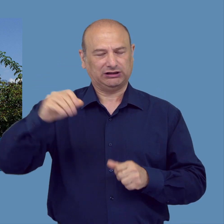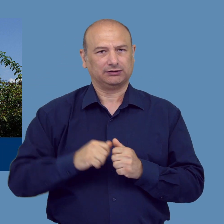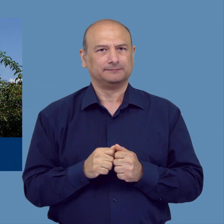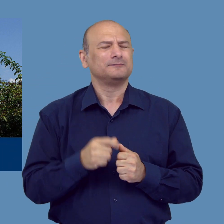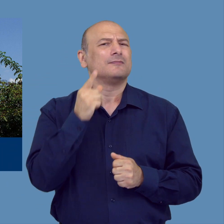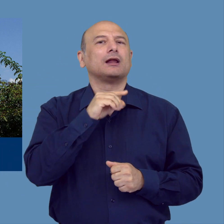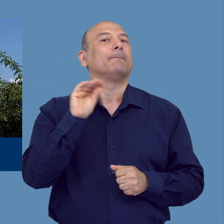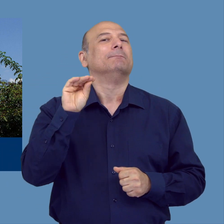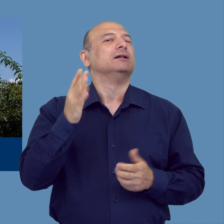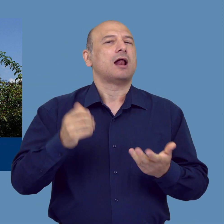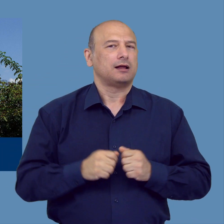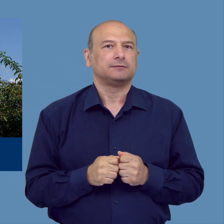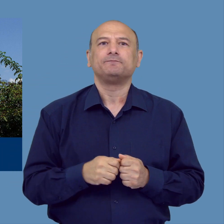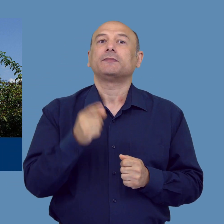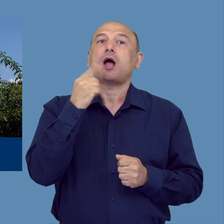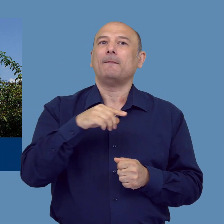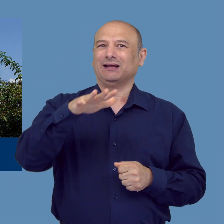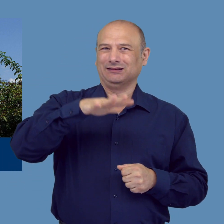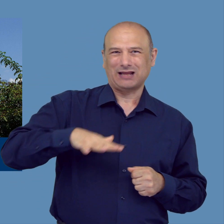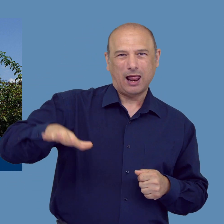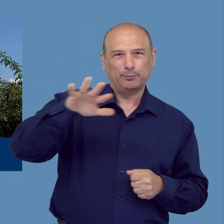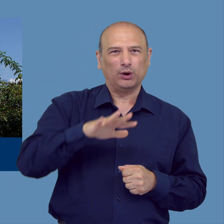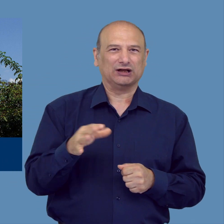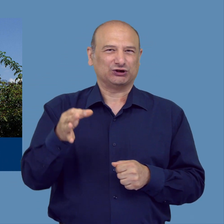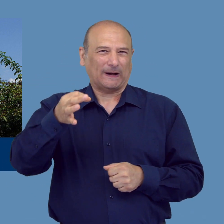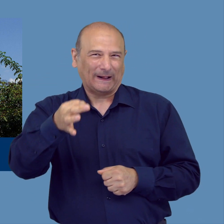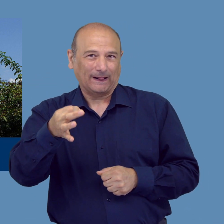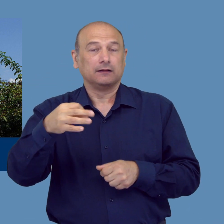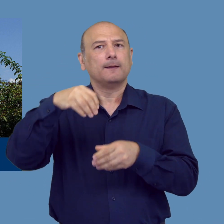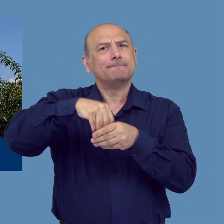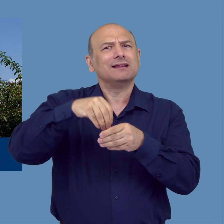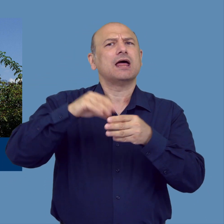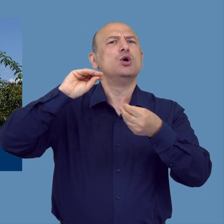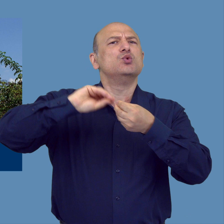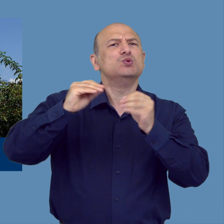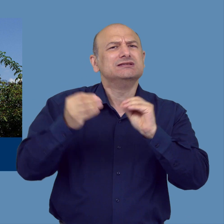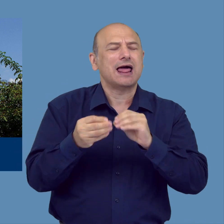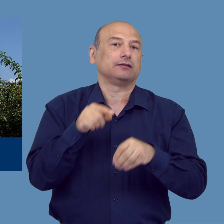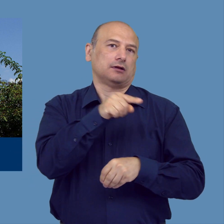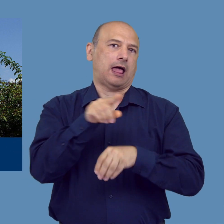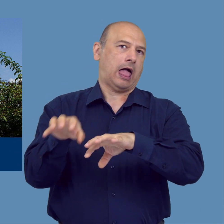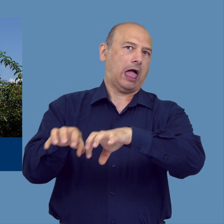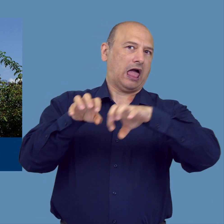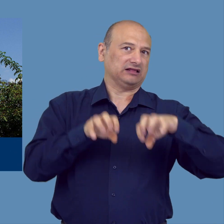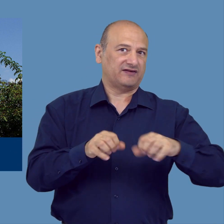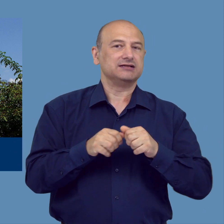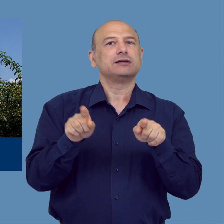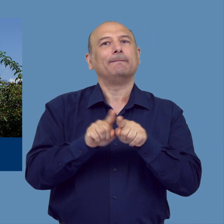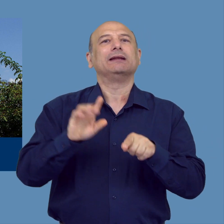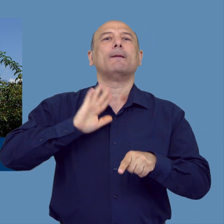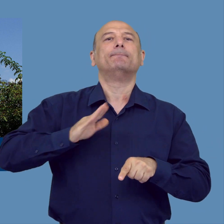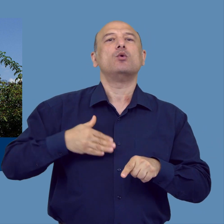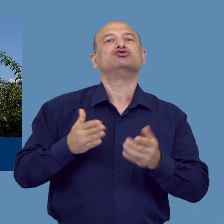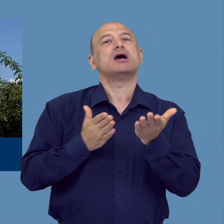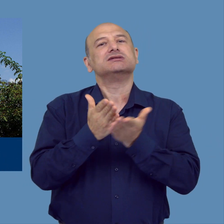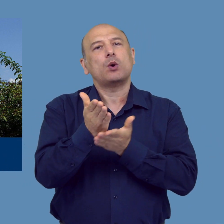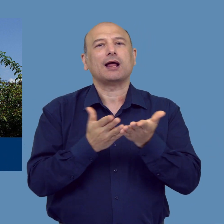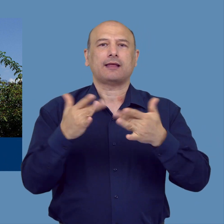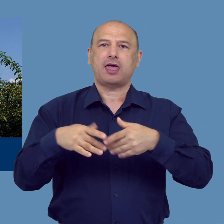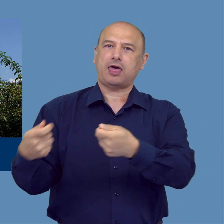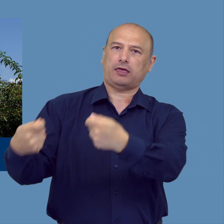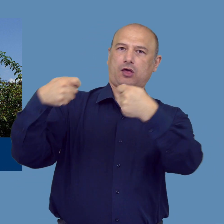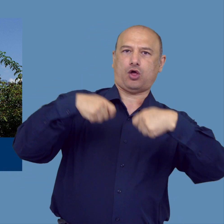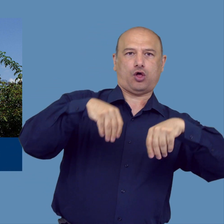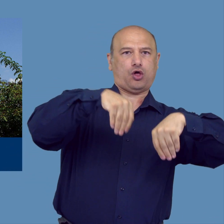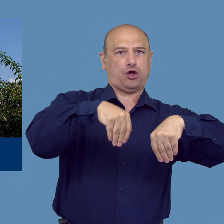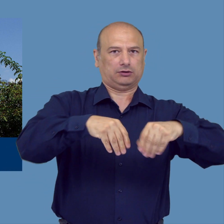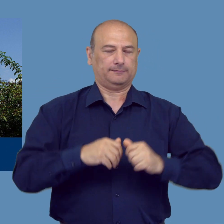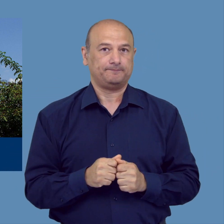Ez azt jelenti, hogy a kistelepüléseken a posta szolgáltatásai a helyi üzletekben lesz elérhető.